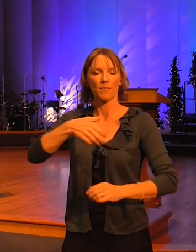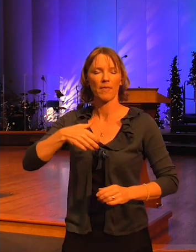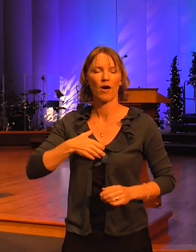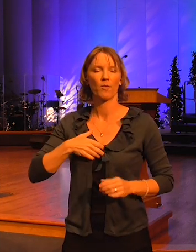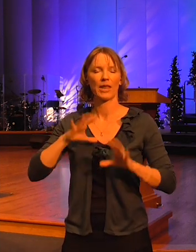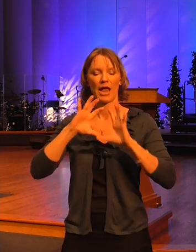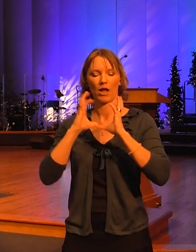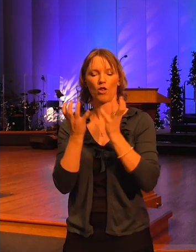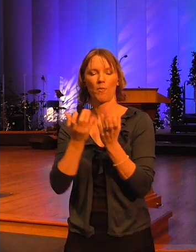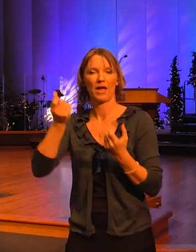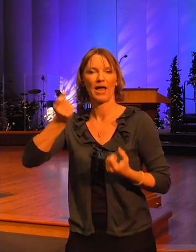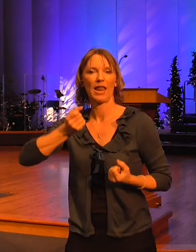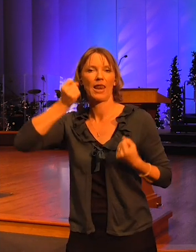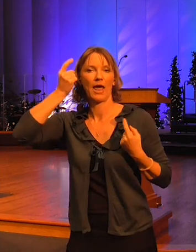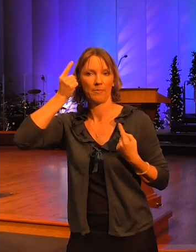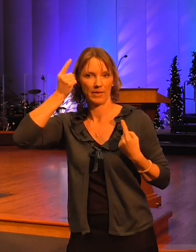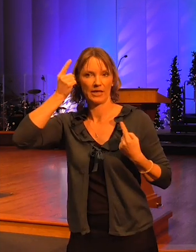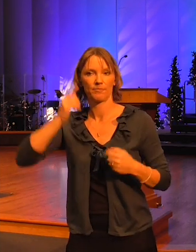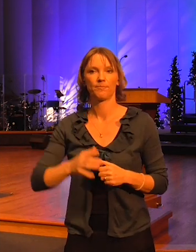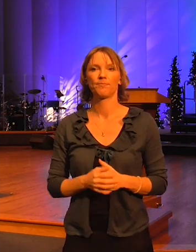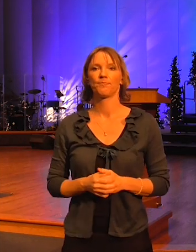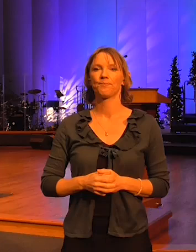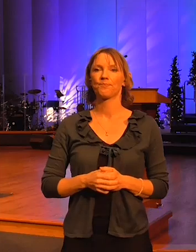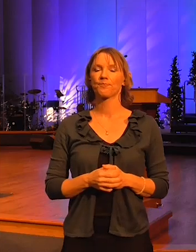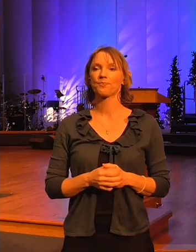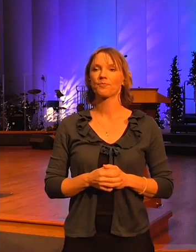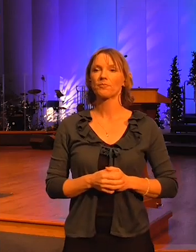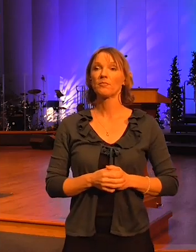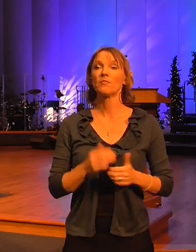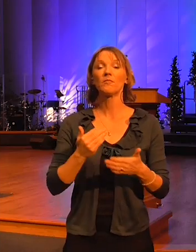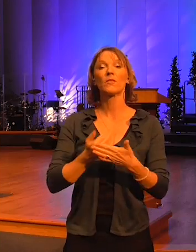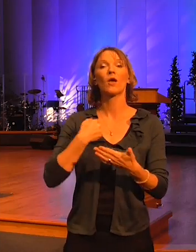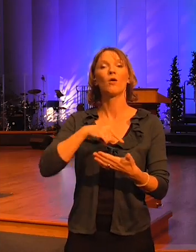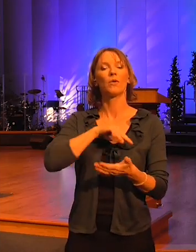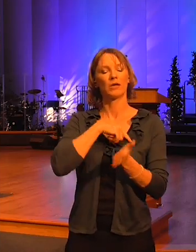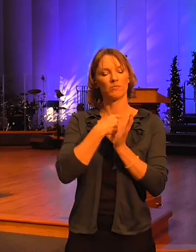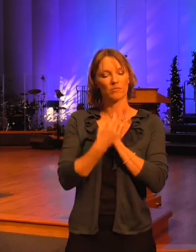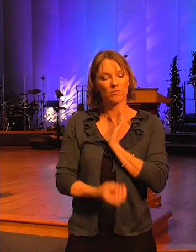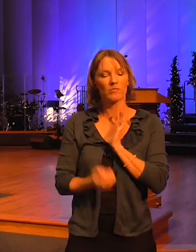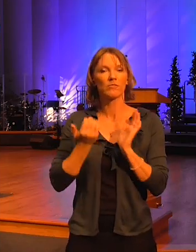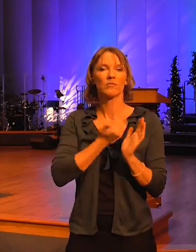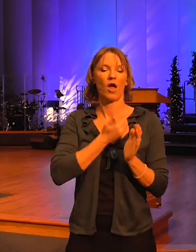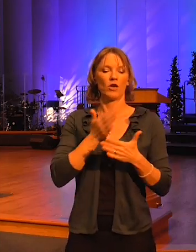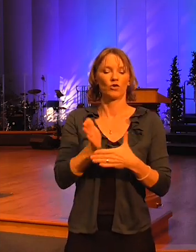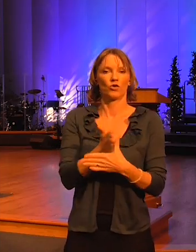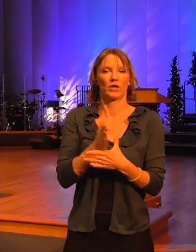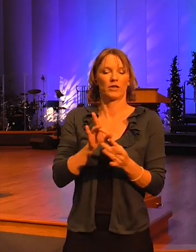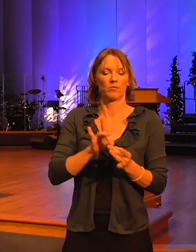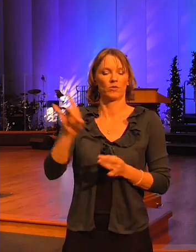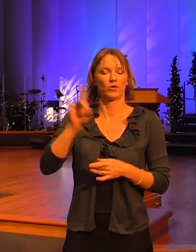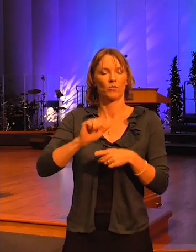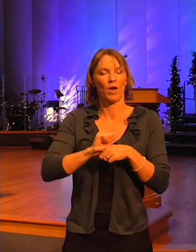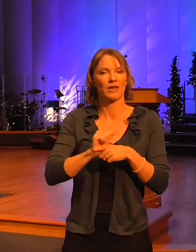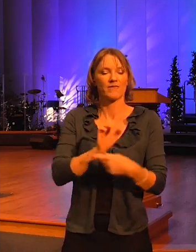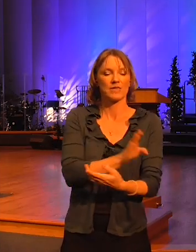y la iluminación global antes de pasar a nuestra práctica espiritual compartida de canto, silencio y